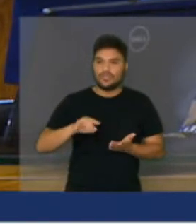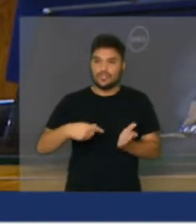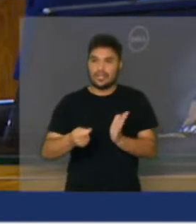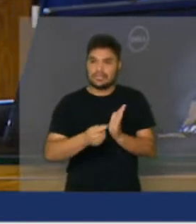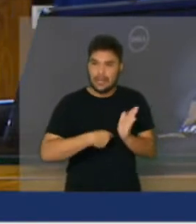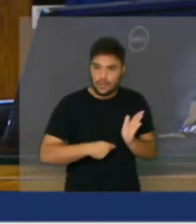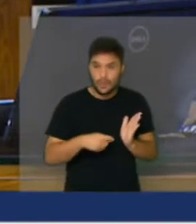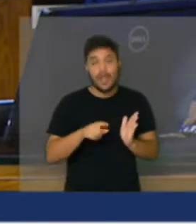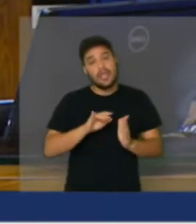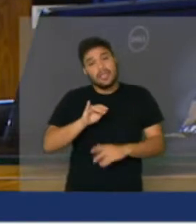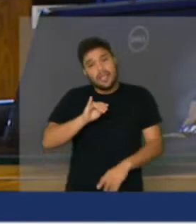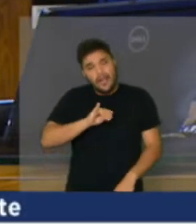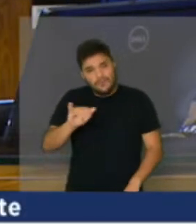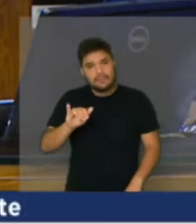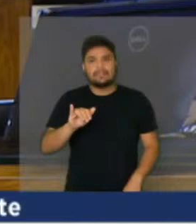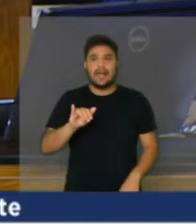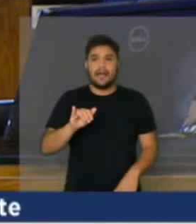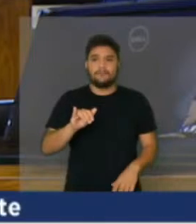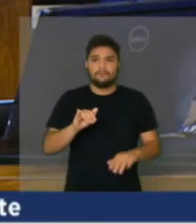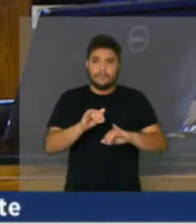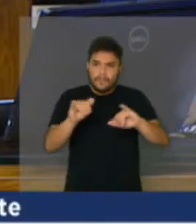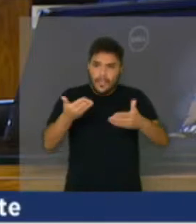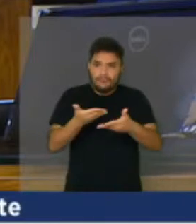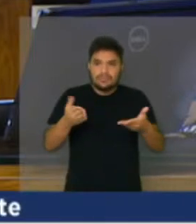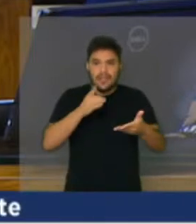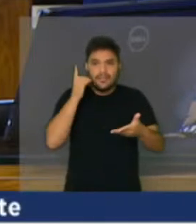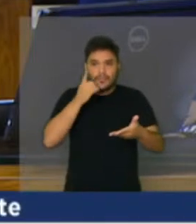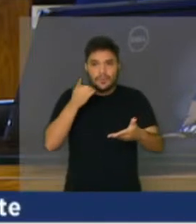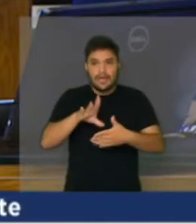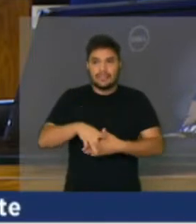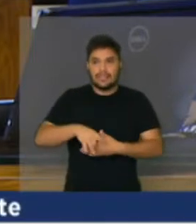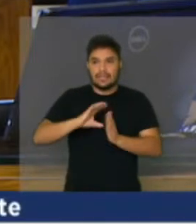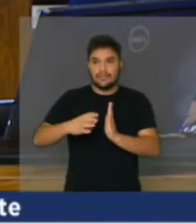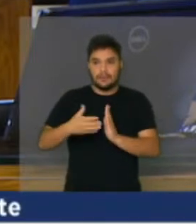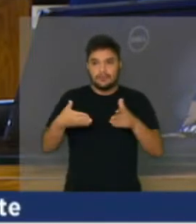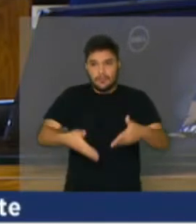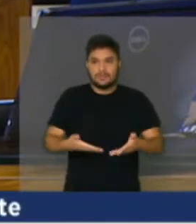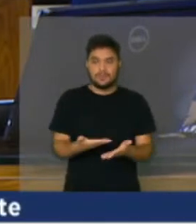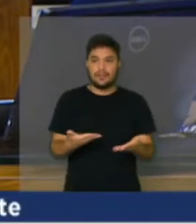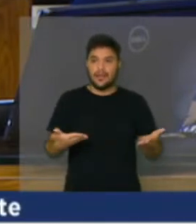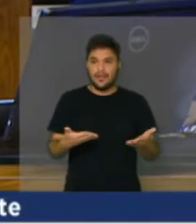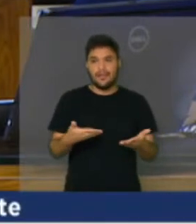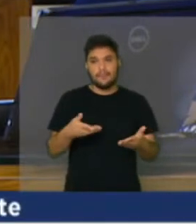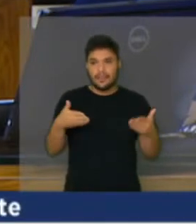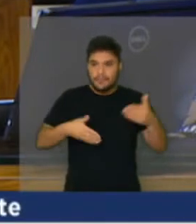DEPUTADOS E LIDERANÇAS ENVOLVIDOS NESSA MATÉRIA PARA [DEPUTADO]: SENHOR PRESIDENTE, PEDINDO PERMISSÃO A V.EXA. PARA DIZER QUE SE